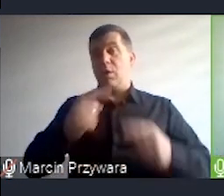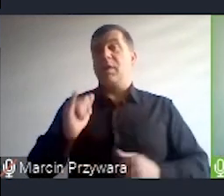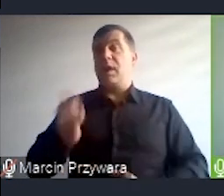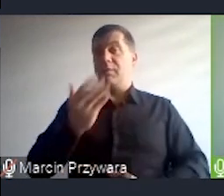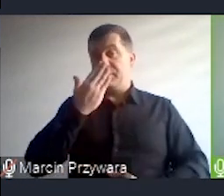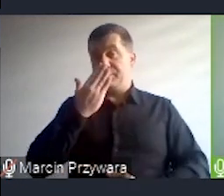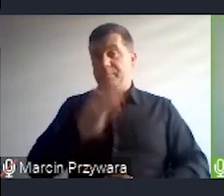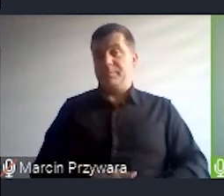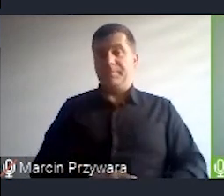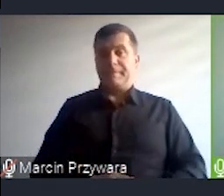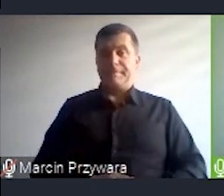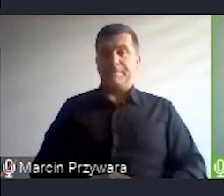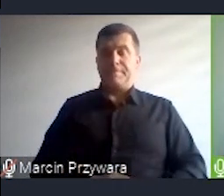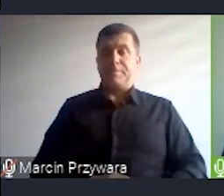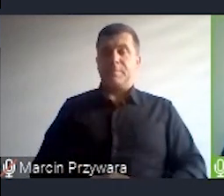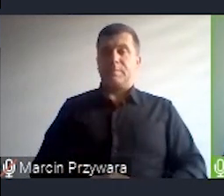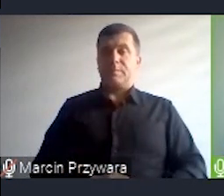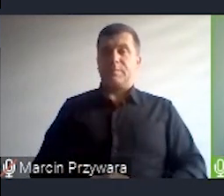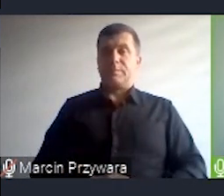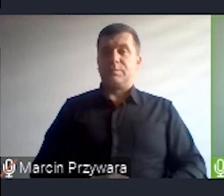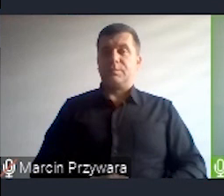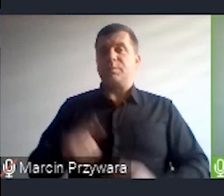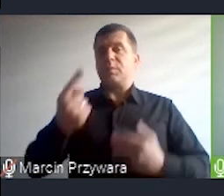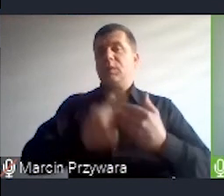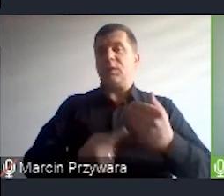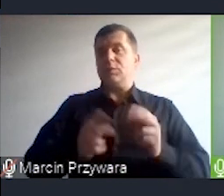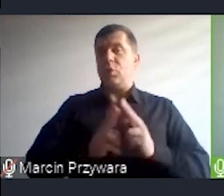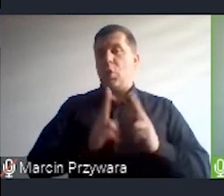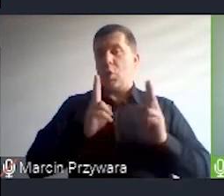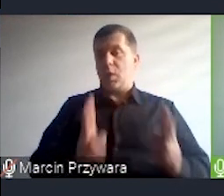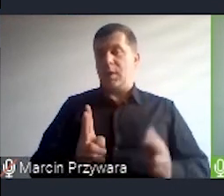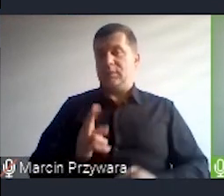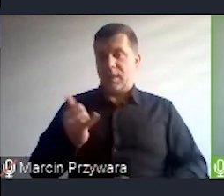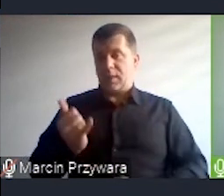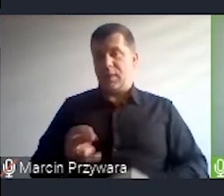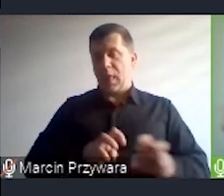Proszę Państwa. Liczy się okres naruszenia,